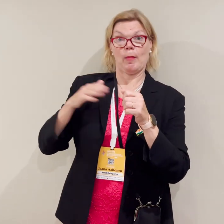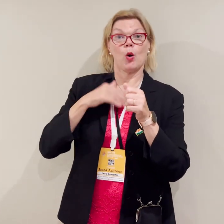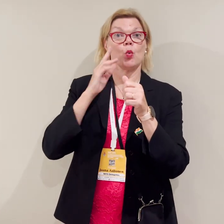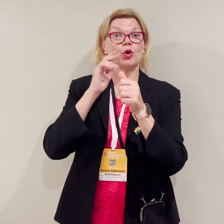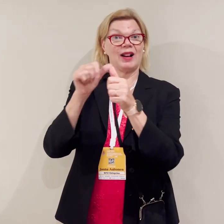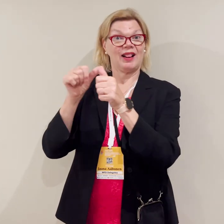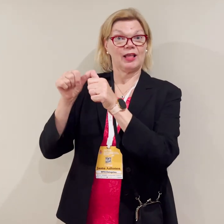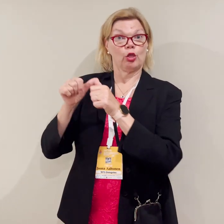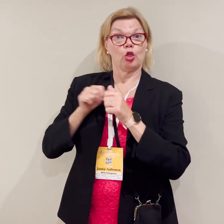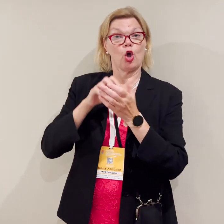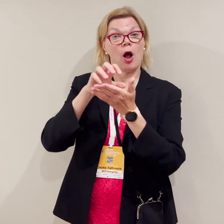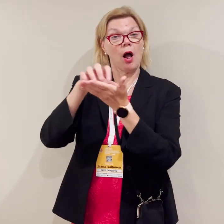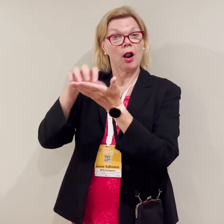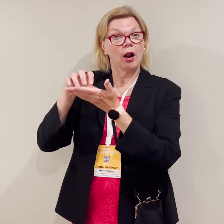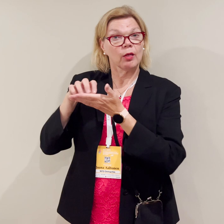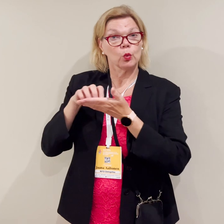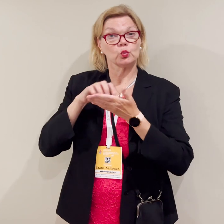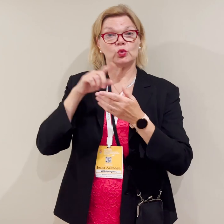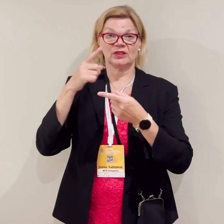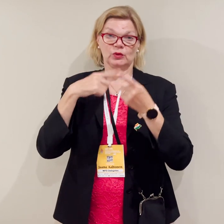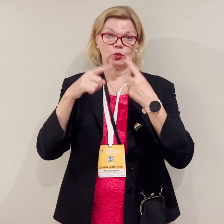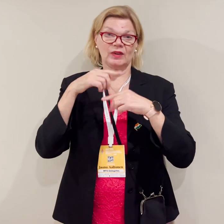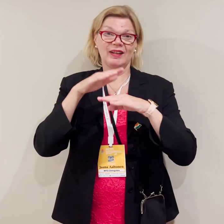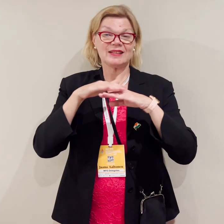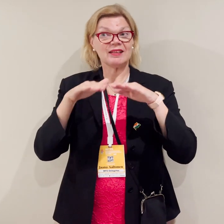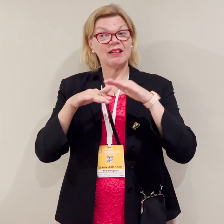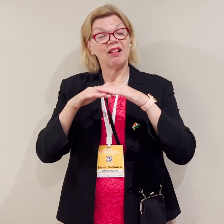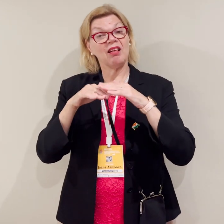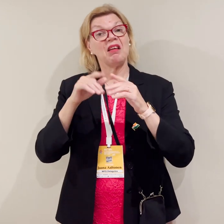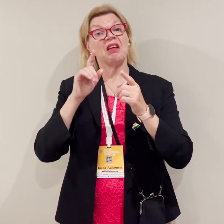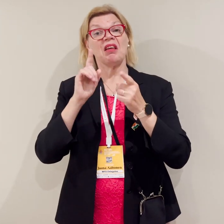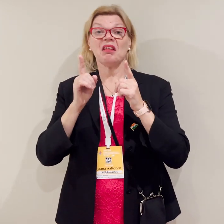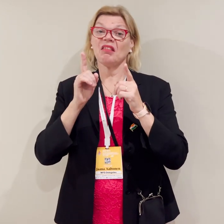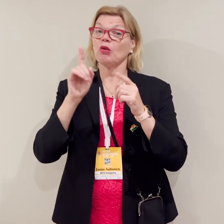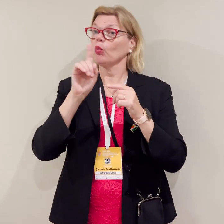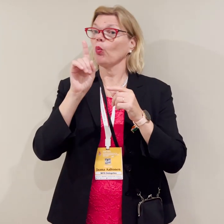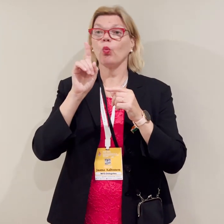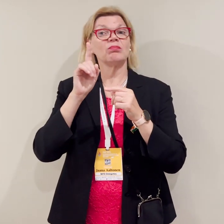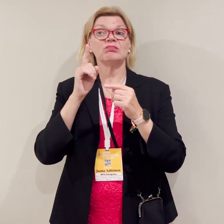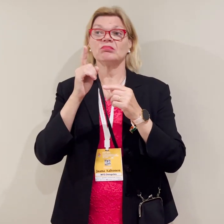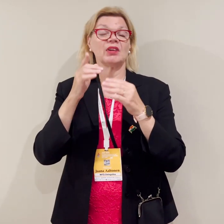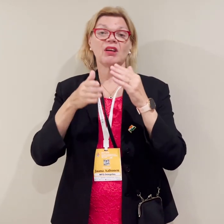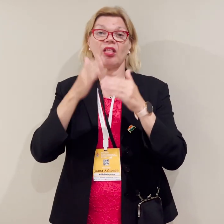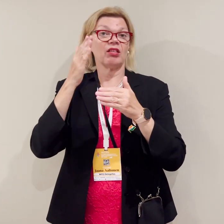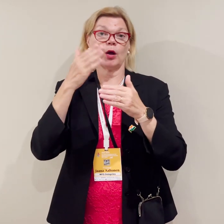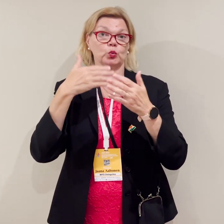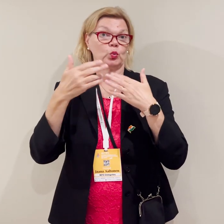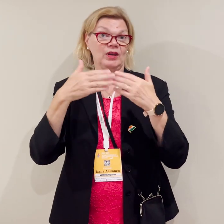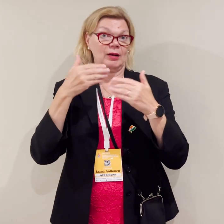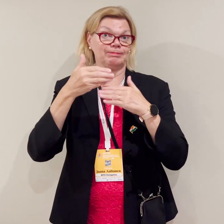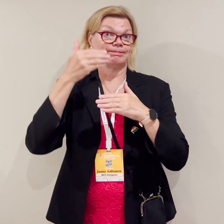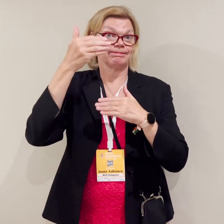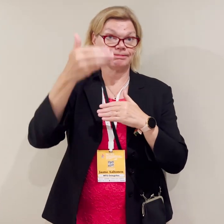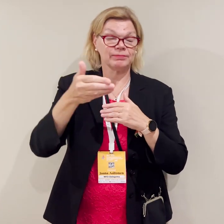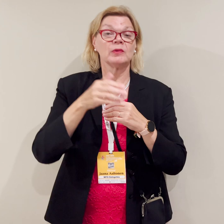ottaa asian käsittelyyn oman maansa kuurojen liiton hallituksessa. Ehkä tehdään jokin ratkaisu myöhemmässä vaiheessa.